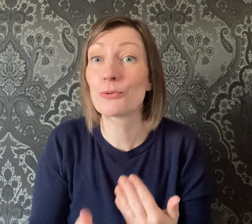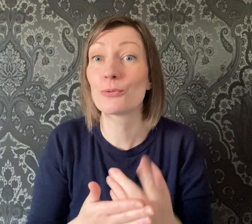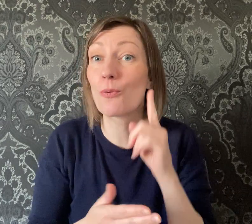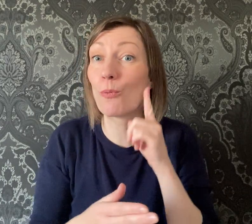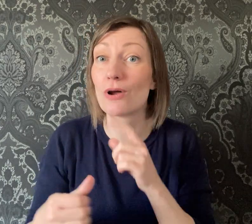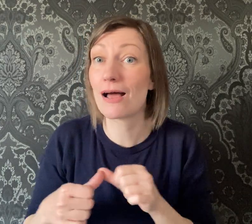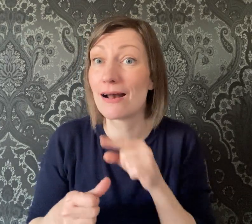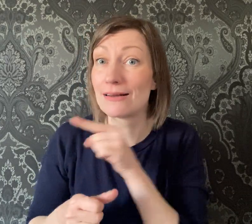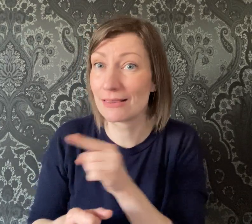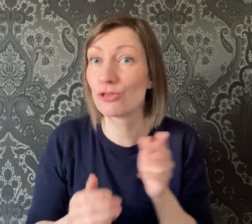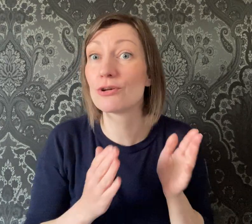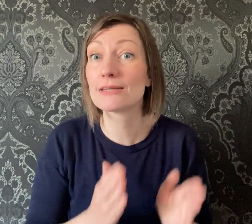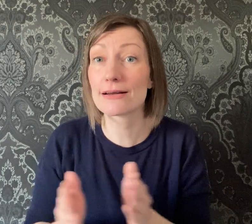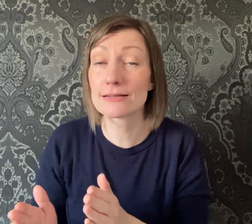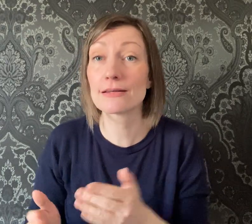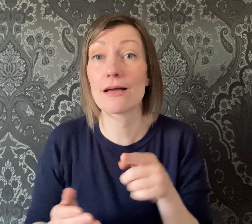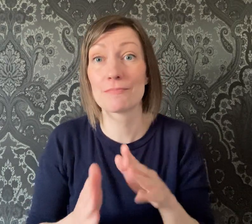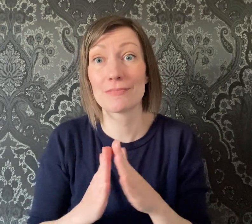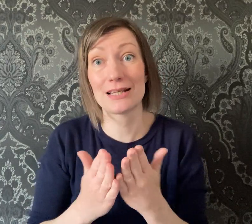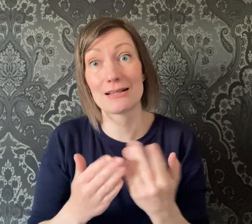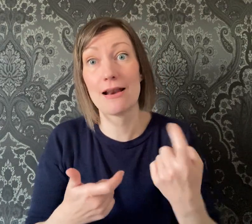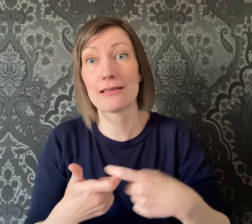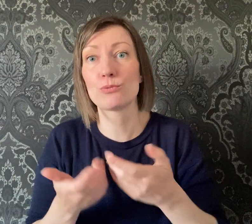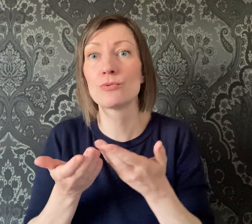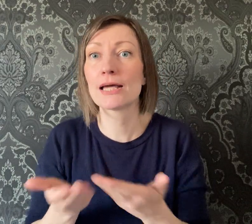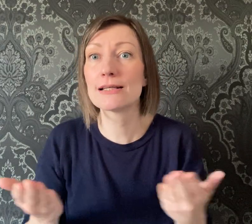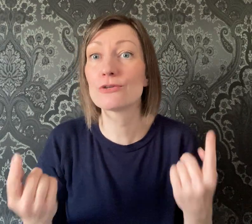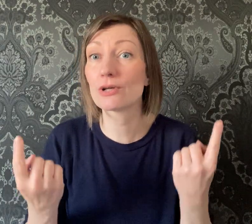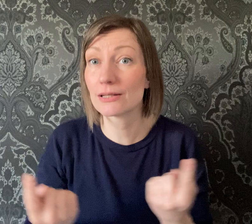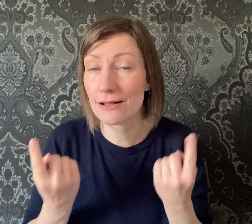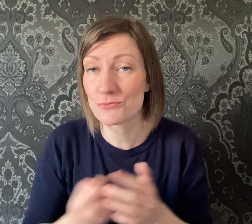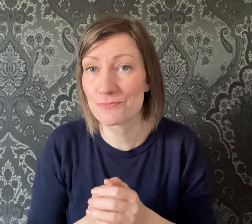sillä Kuurojen Liitto järjestää silloin kirjan esittelytilaisuuden.